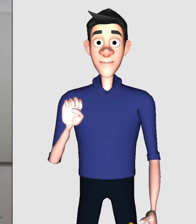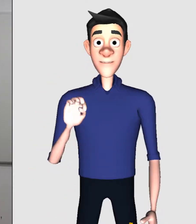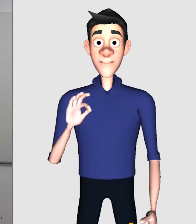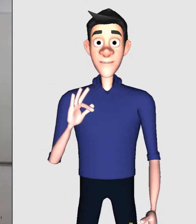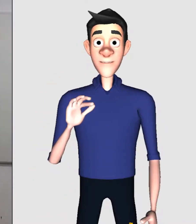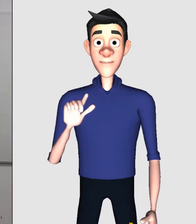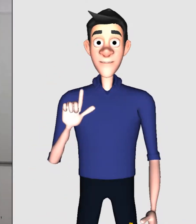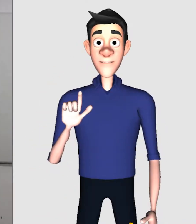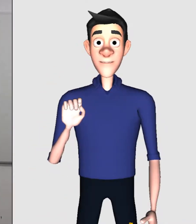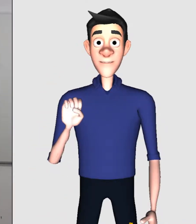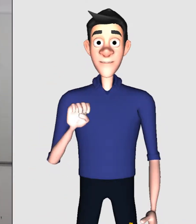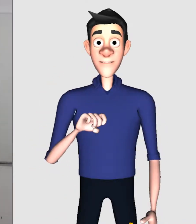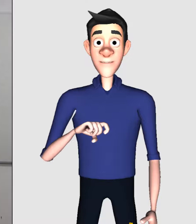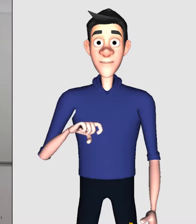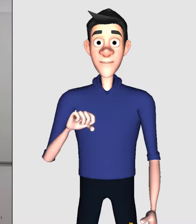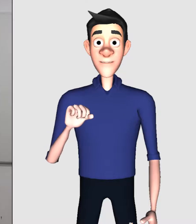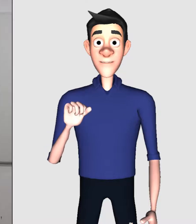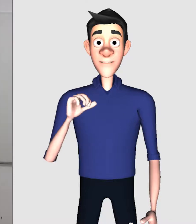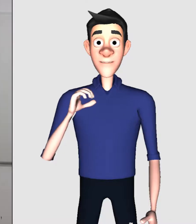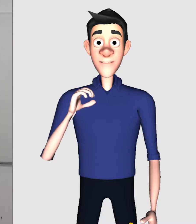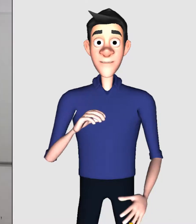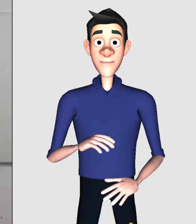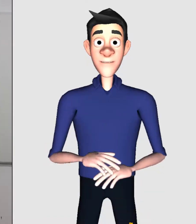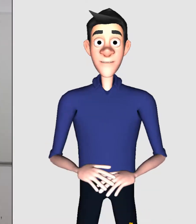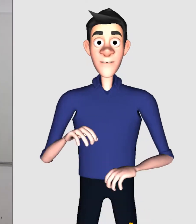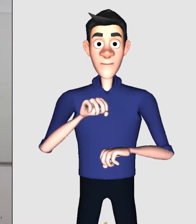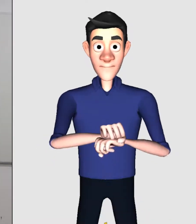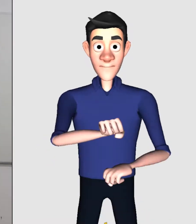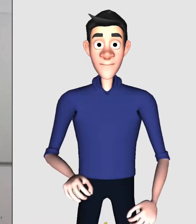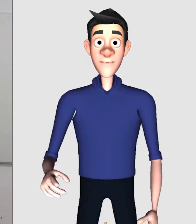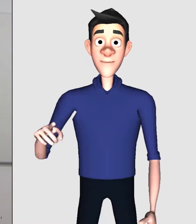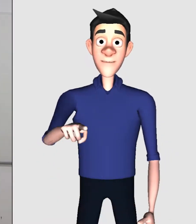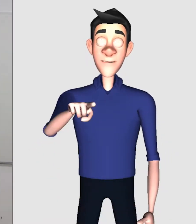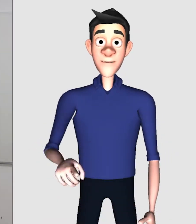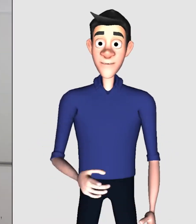Vai existir. A primeira coisa que temos que fazer é descobrir a deflexão estática